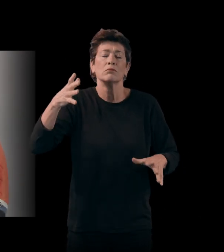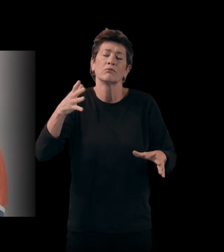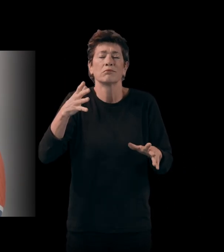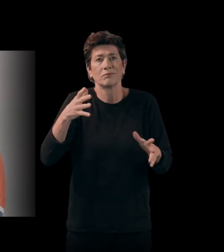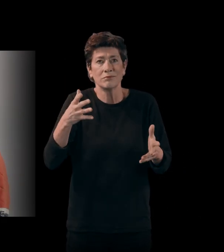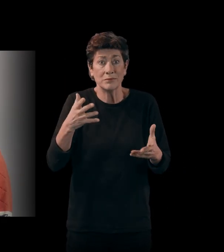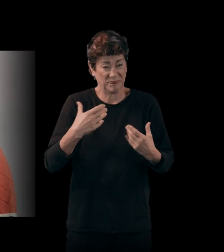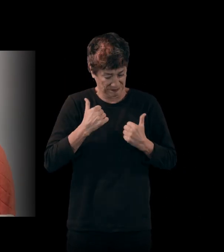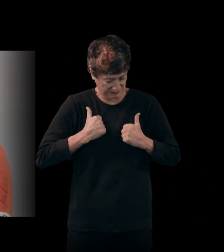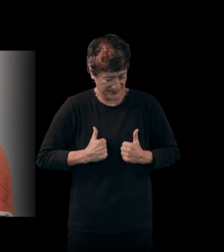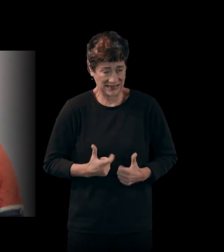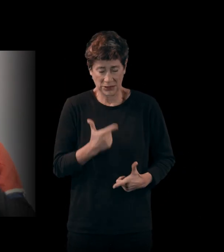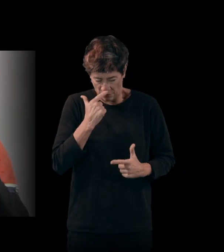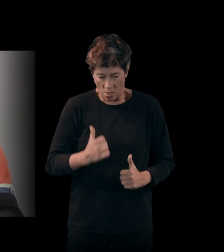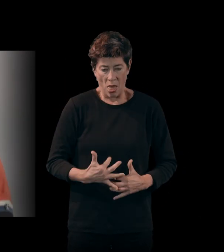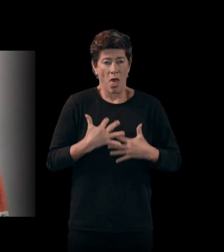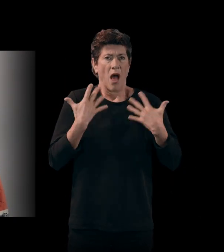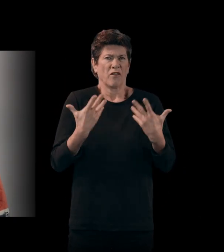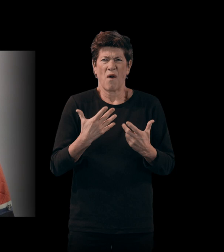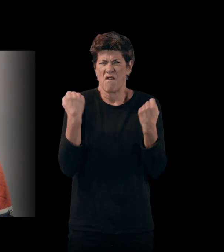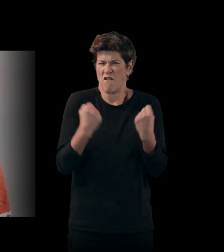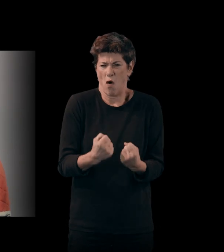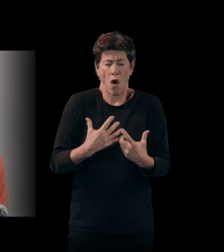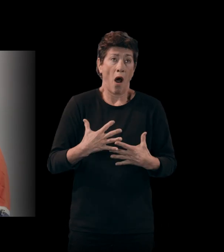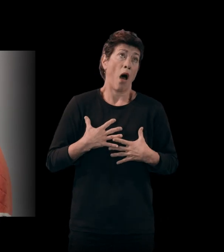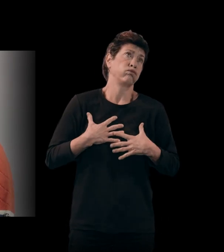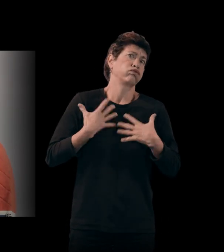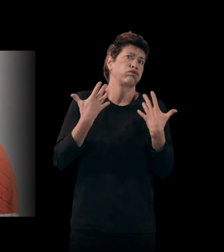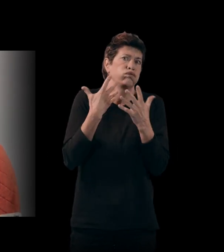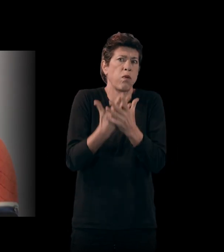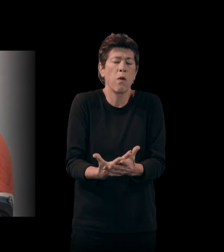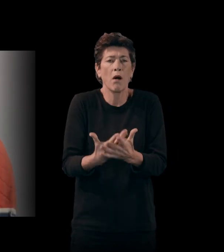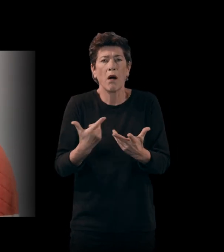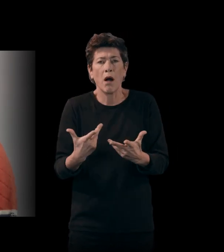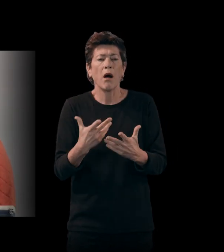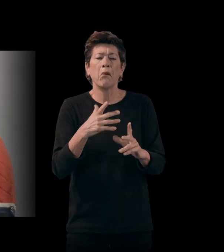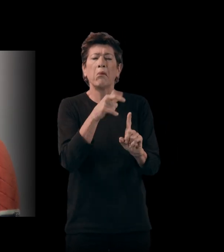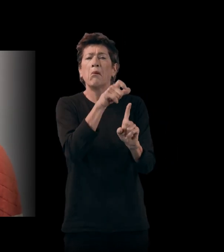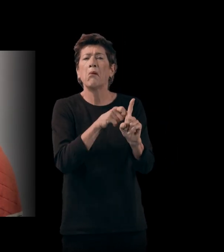Et c'est physique. Quand je dis agressés, ce n'est pas une théorie de l'agression, mais on voit par exemple Farhad, comment il sue,